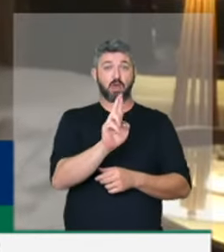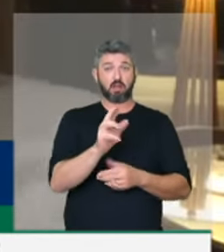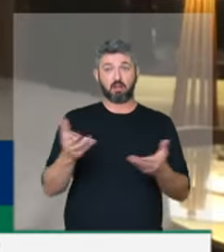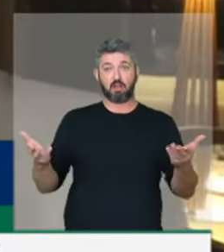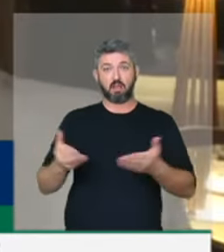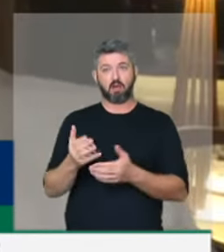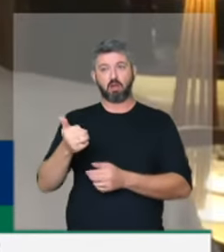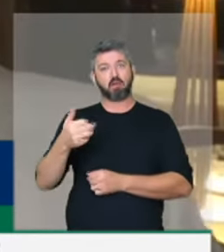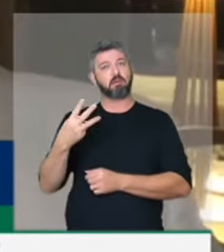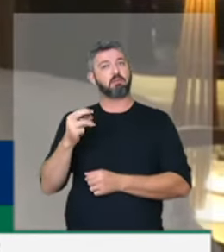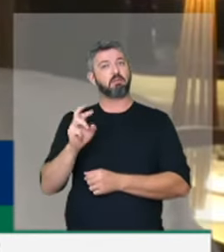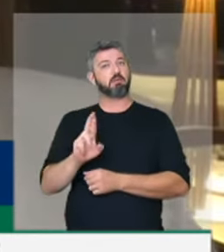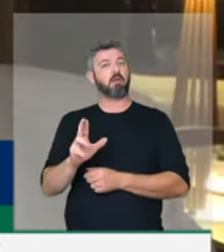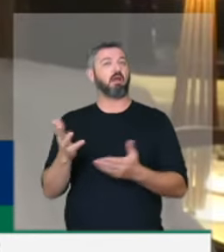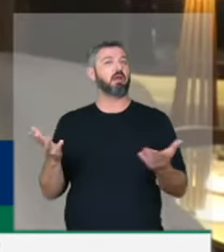ENTÃO.... OS EMPRESÁRIOS CONTINUAM QUERENDO LUCRAR